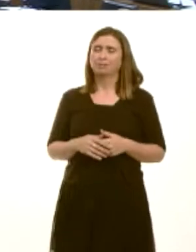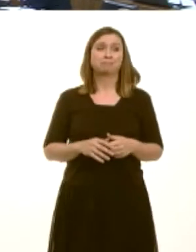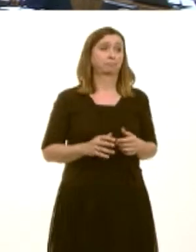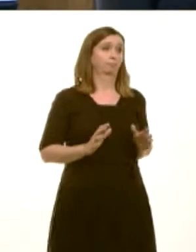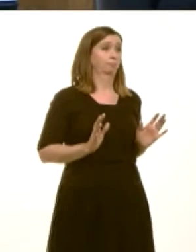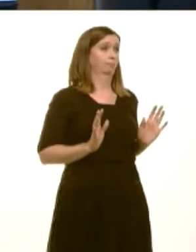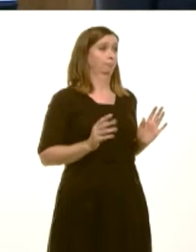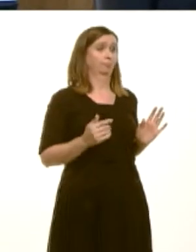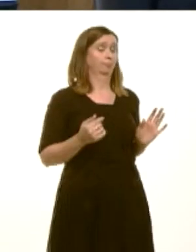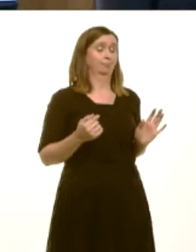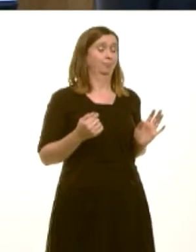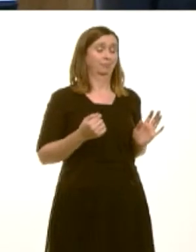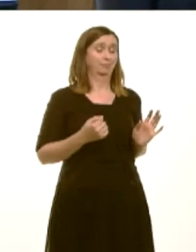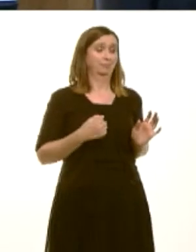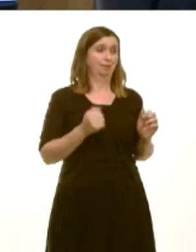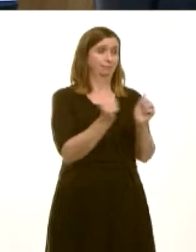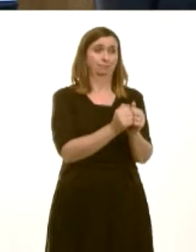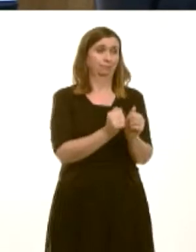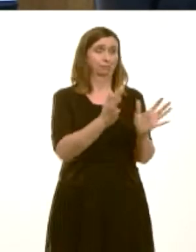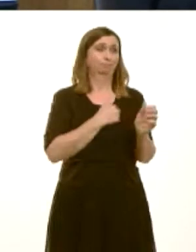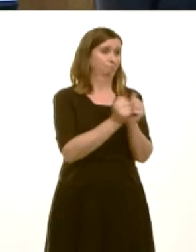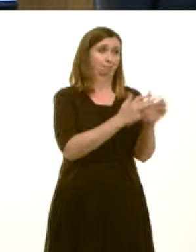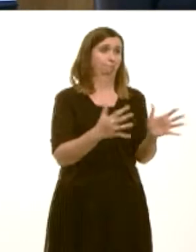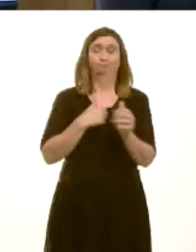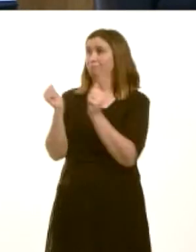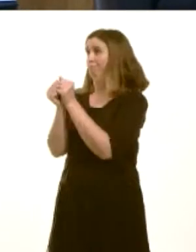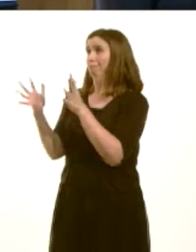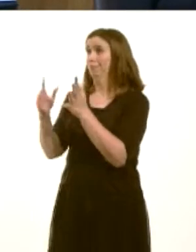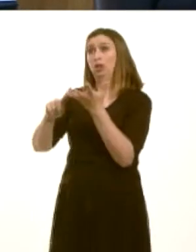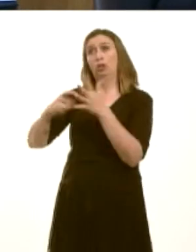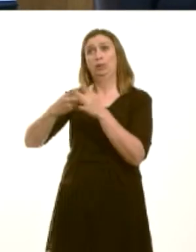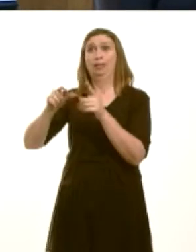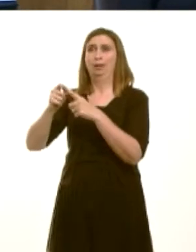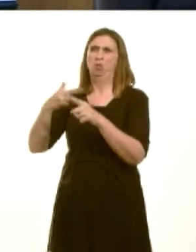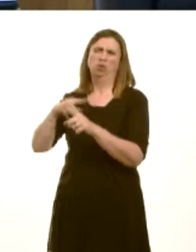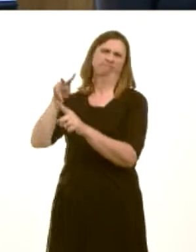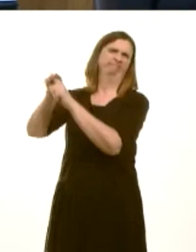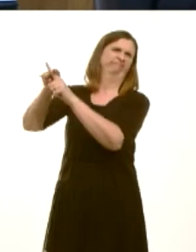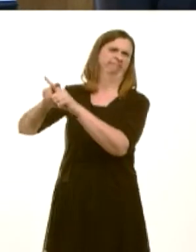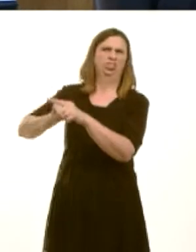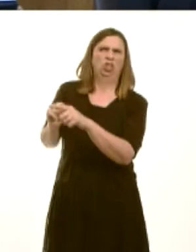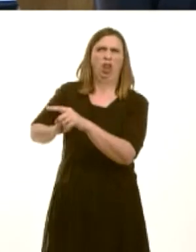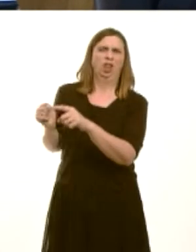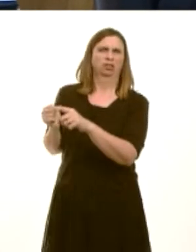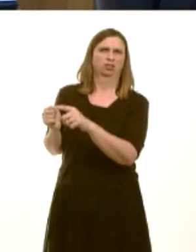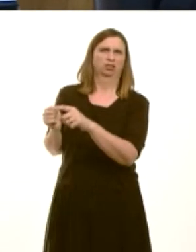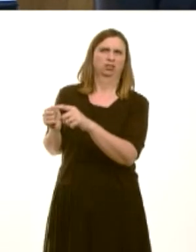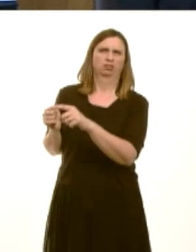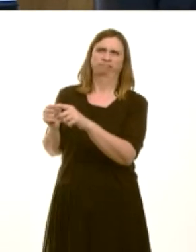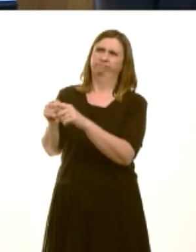bod UKIP yn moyn ymosod ar yr Albanórym yn gweld hynny, wrth gwrs. Cwestiwn clyfar dros ben wrth gwrs. Ynglyn ‚ Phlaid Cymru, wel, fel y dywedais i, nid ywín ddigonol iír